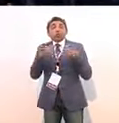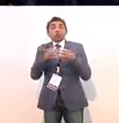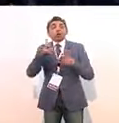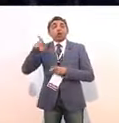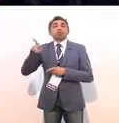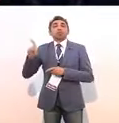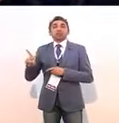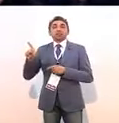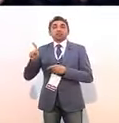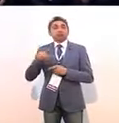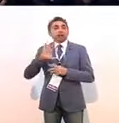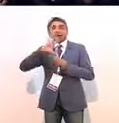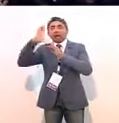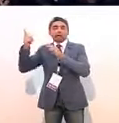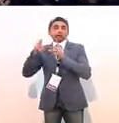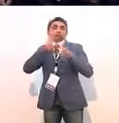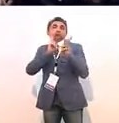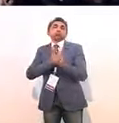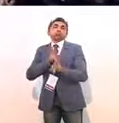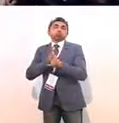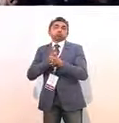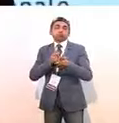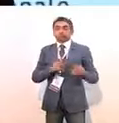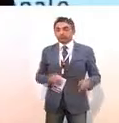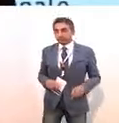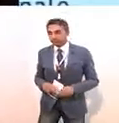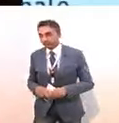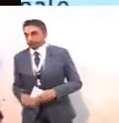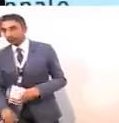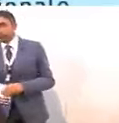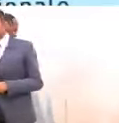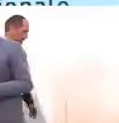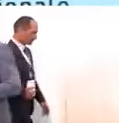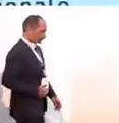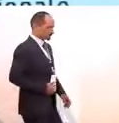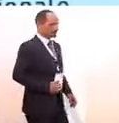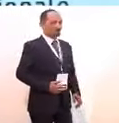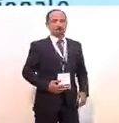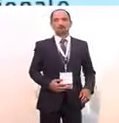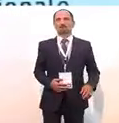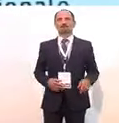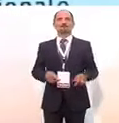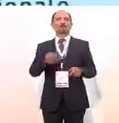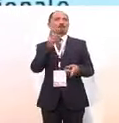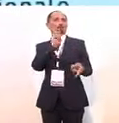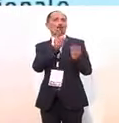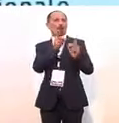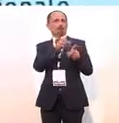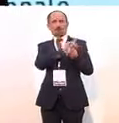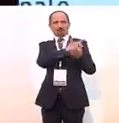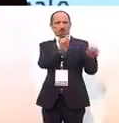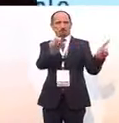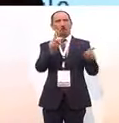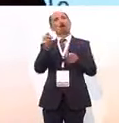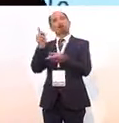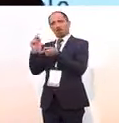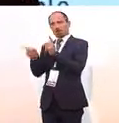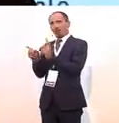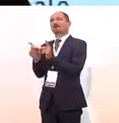Partito Democratico, non altre. Non è populismo, è politica. Così come pure sui vitalizi, io spero che sia chiaro.